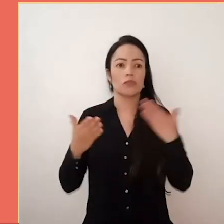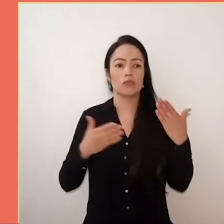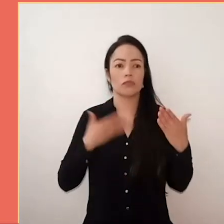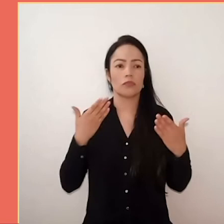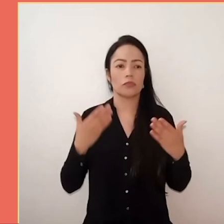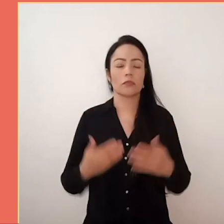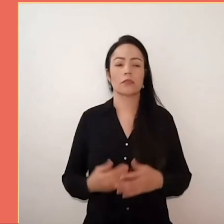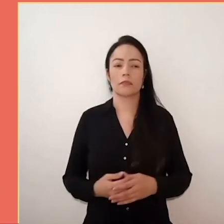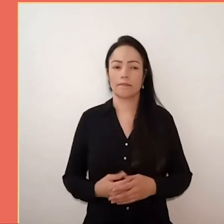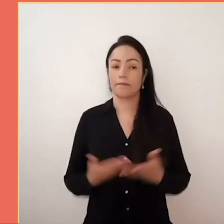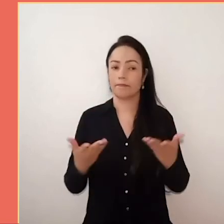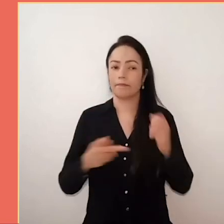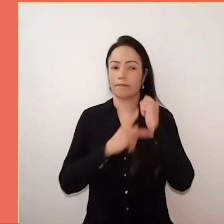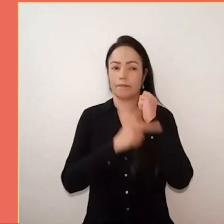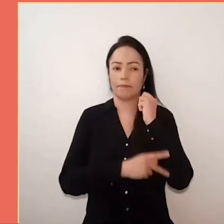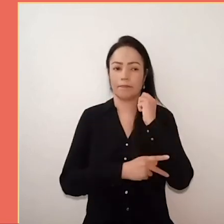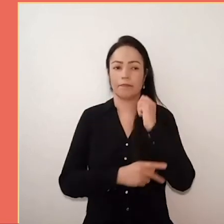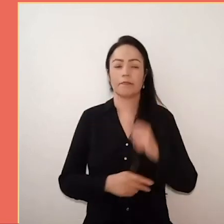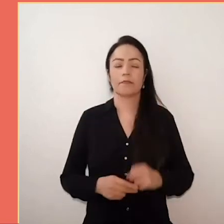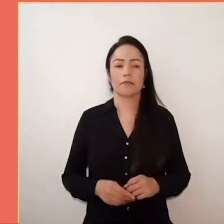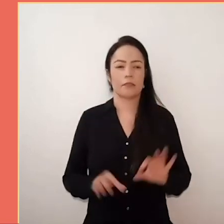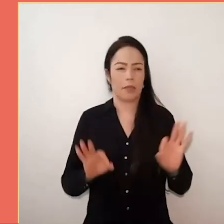esse projeto tão bem orquestrado.